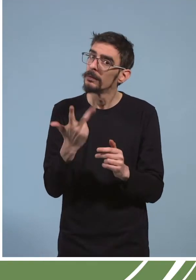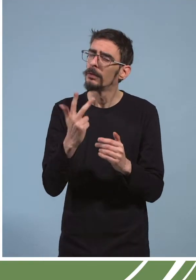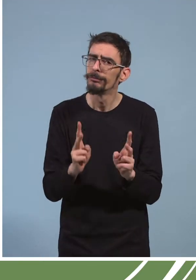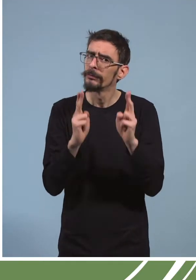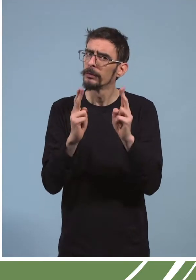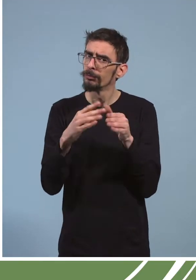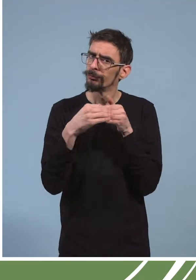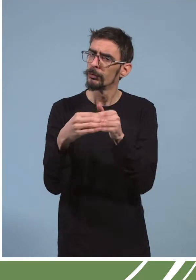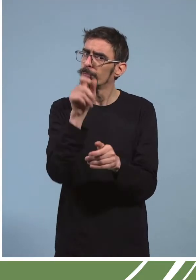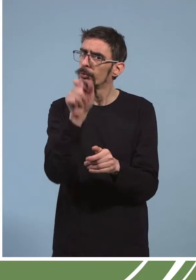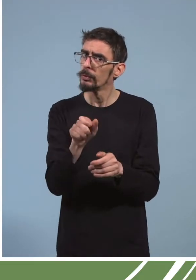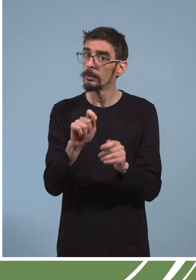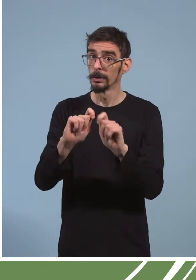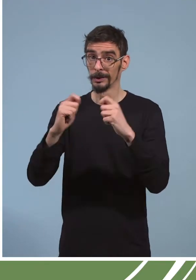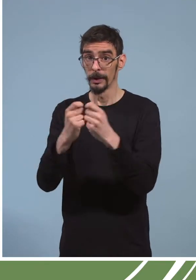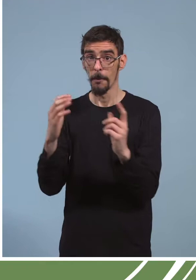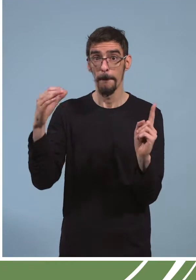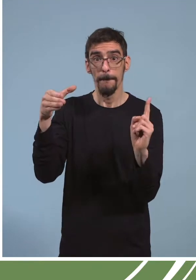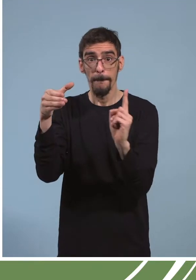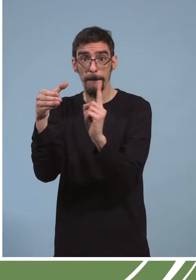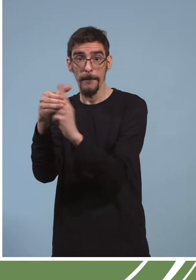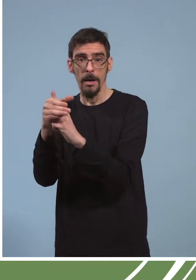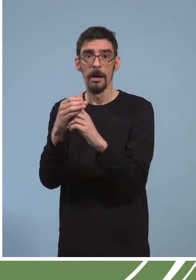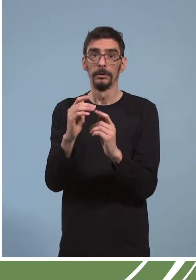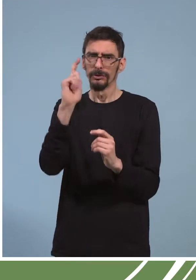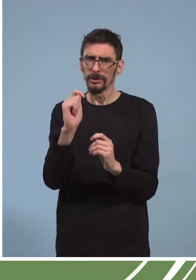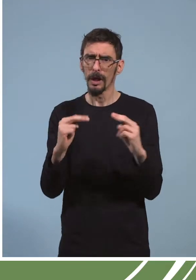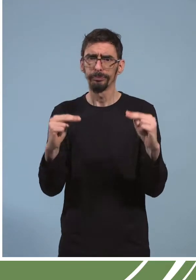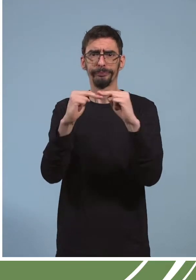3. Phase: Zurück bei ihren Teams beginnt jedes Team, ihren Teil der Brücke zu bauen.